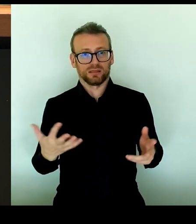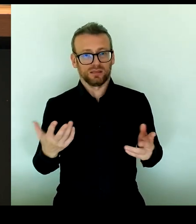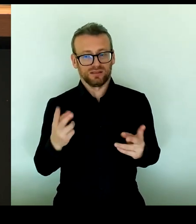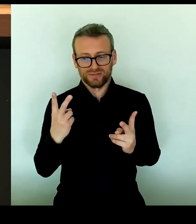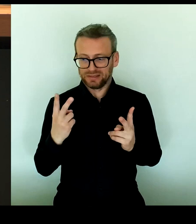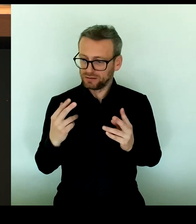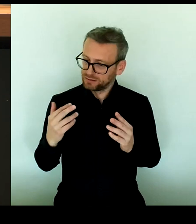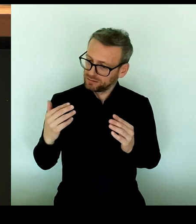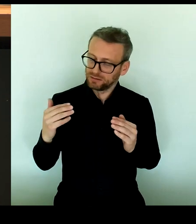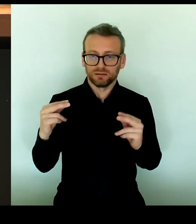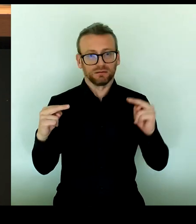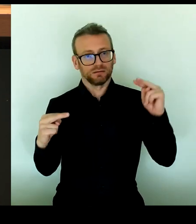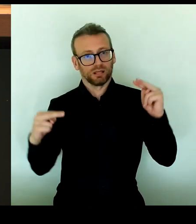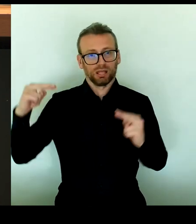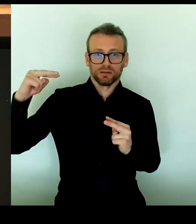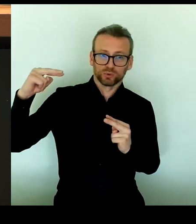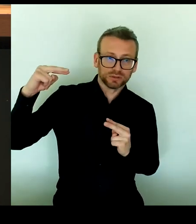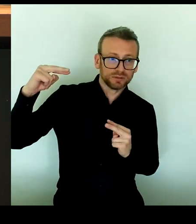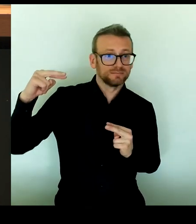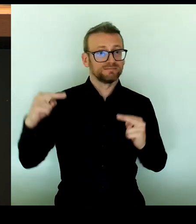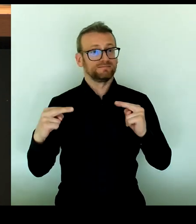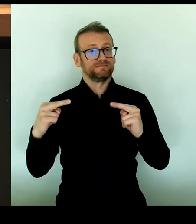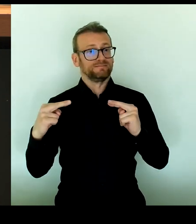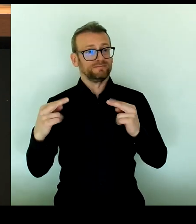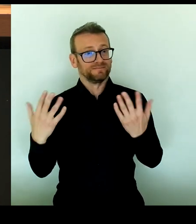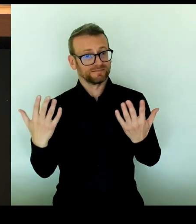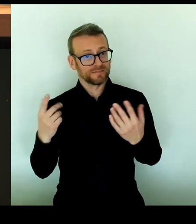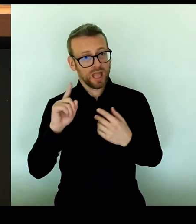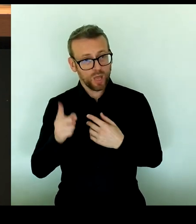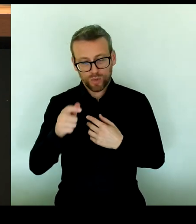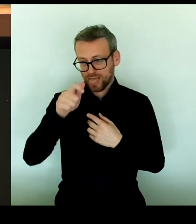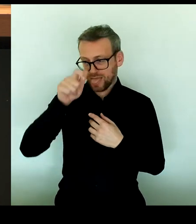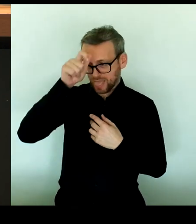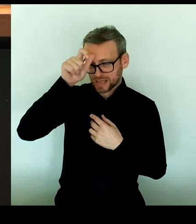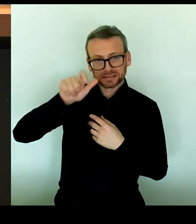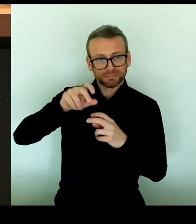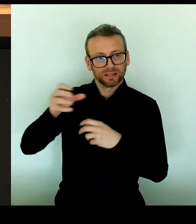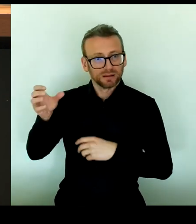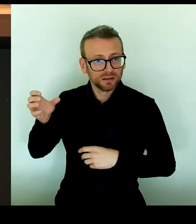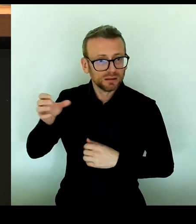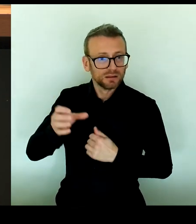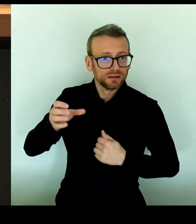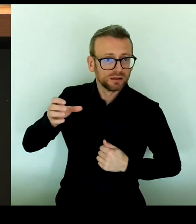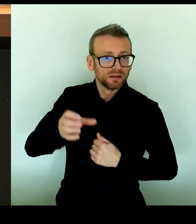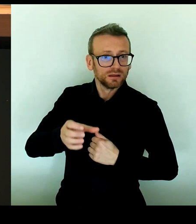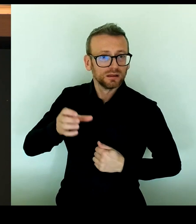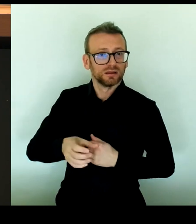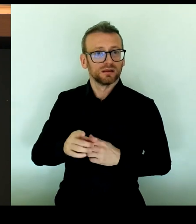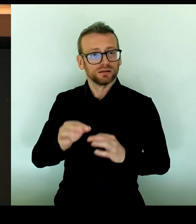Das kann nicht funktionieren. Man muss doch erkennen, dass das nicht geht. Warum ist die Zusammenarbeit